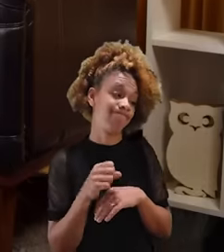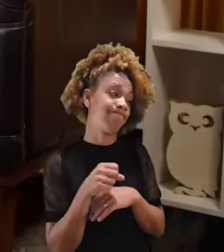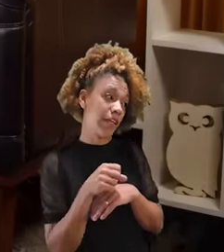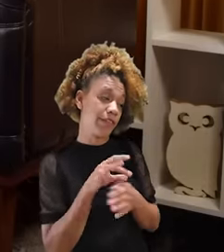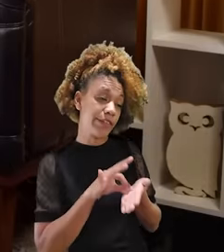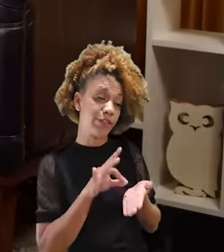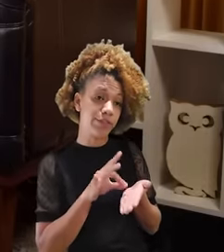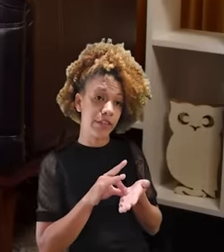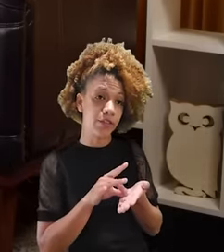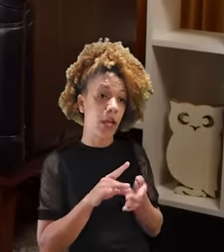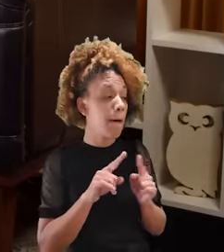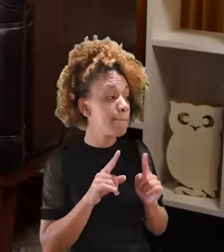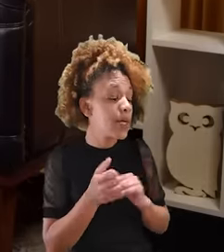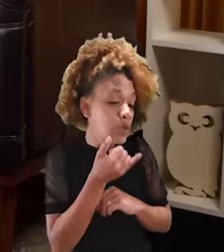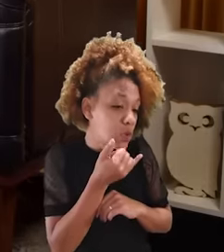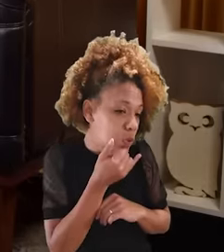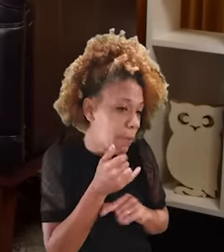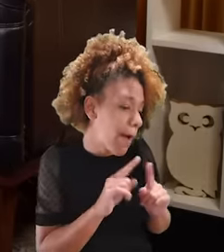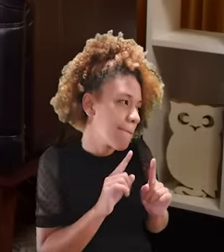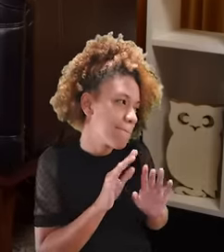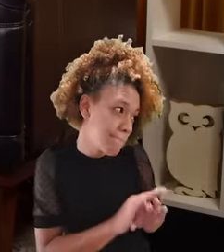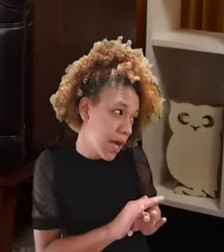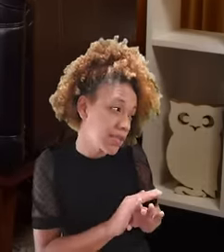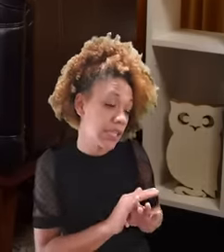realmente conversar inclusive Desculpa até te interromper Uma das uma das características que